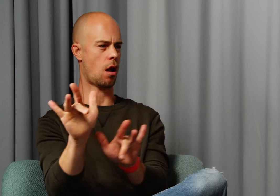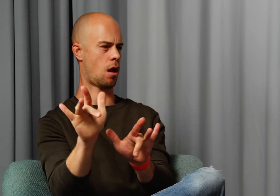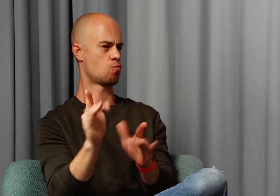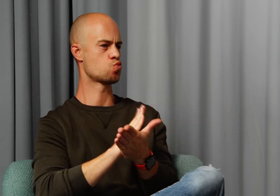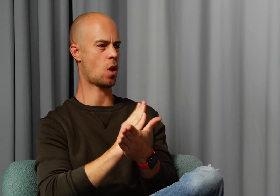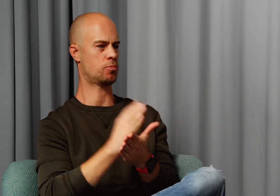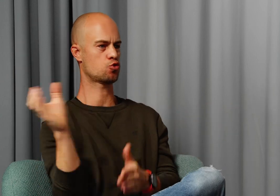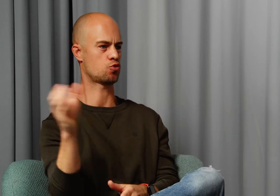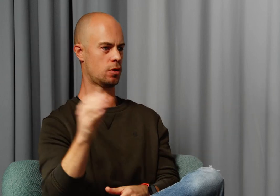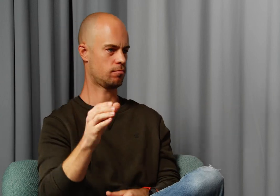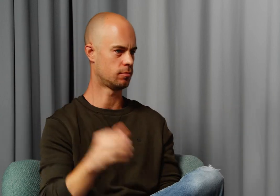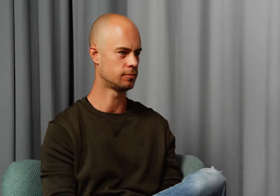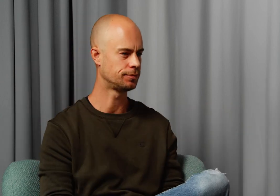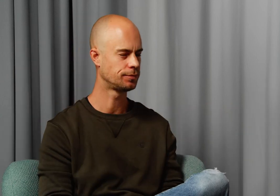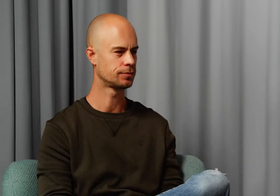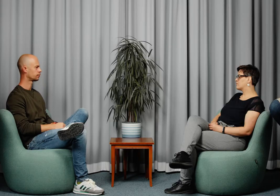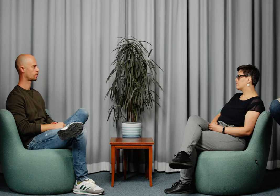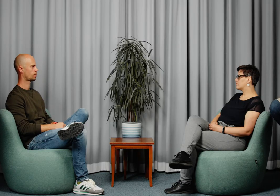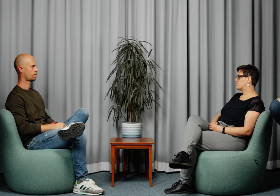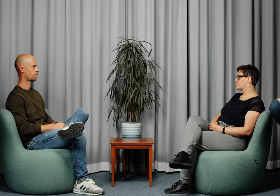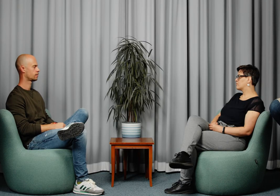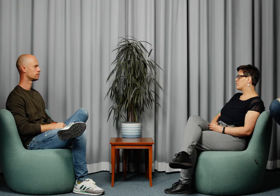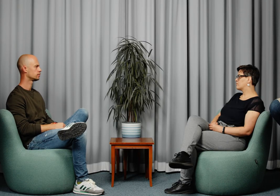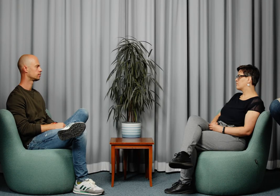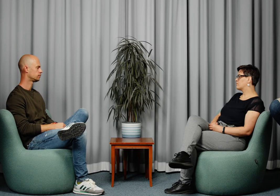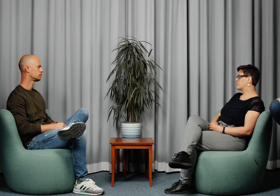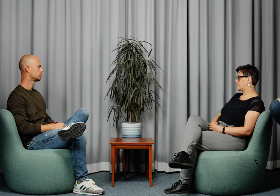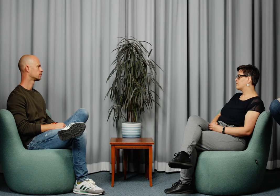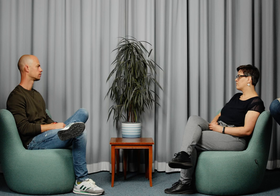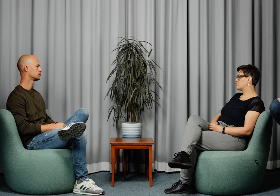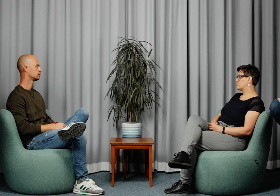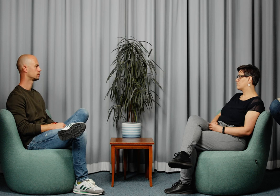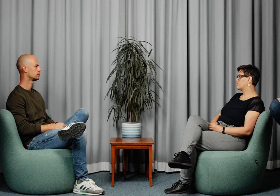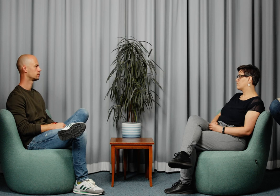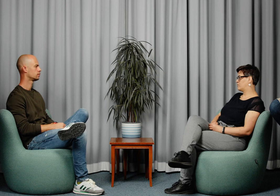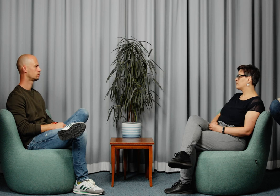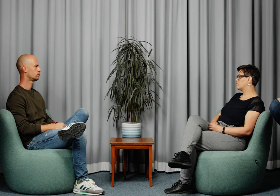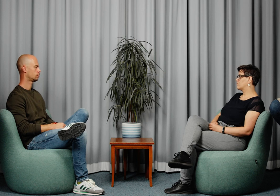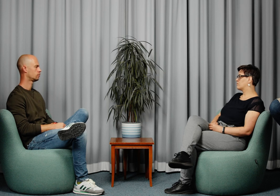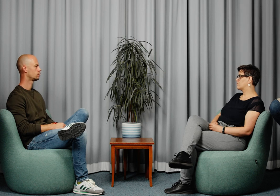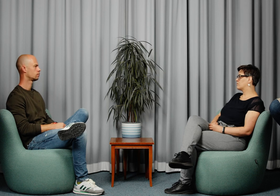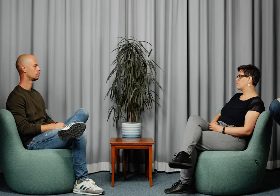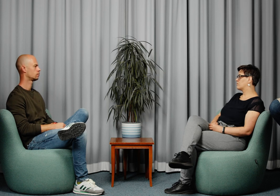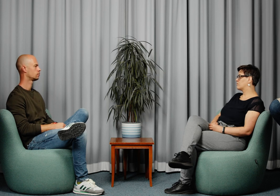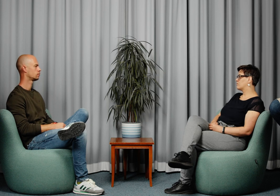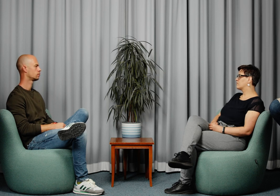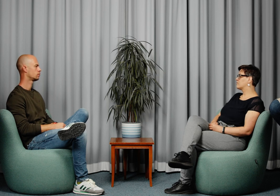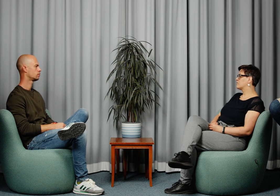das heißt, wenn jetzt automatisch eben auch Gebärdenspracheinblendung dabei wäre, wäre das natürlich super, weil es ist einfach auch dann barrierefrei für mich,